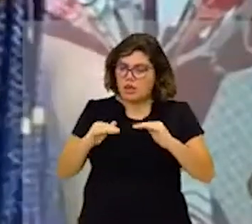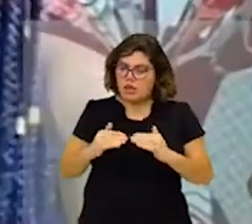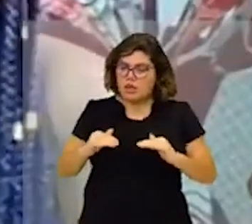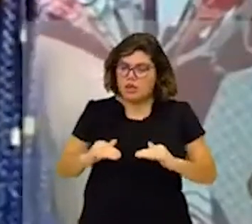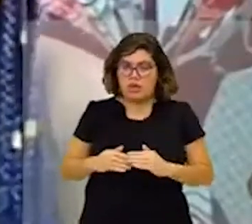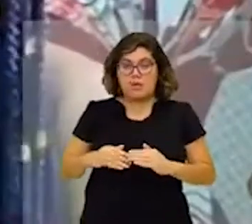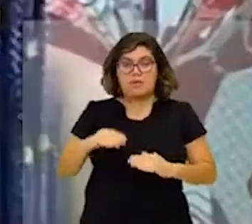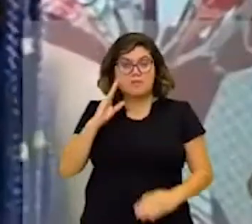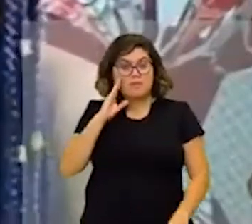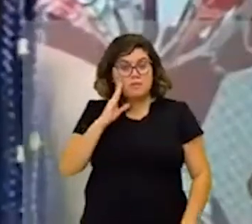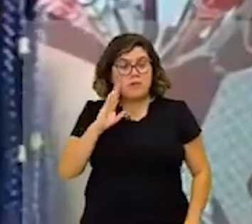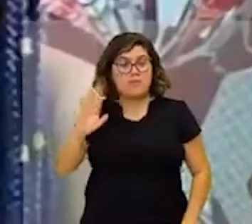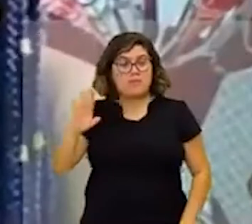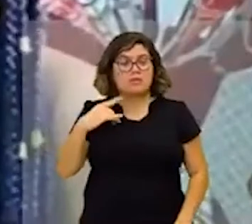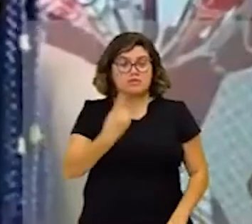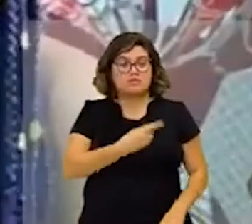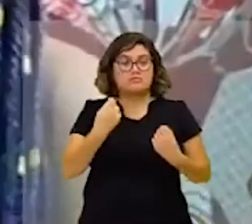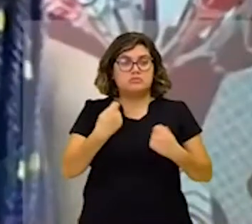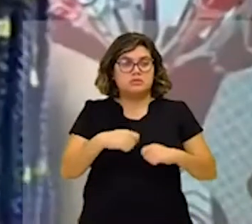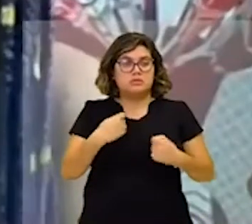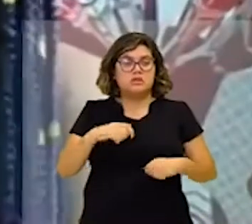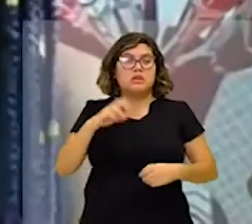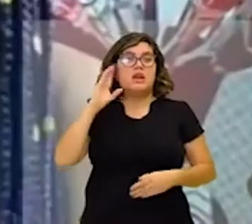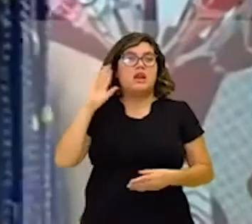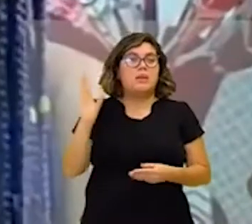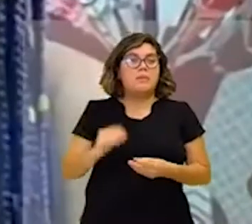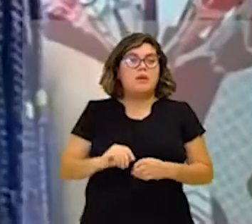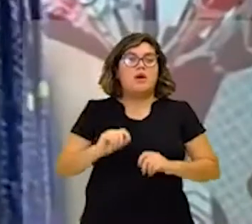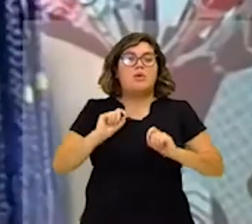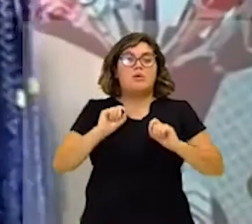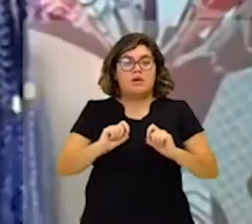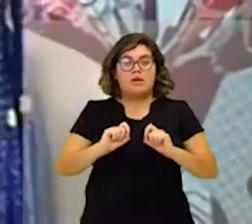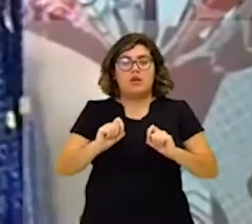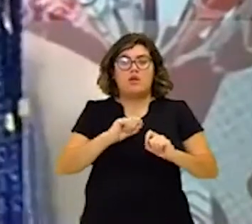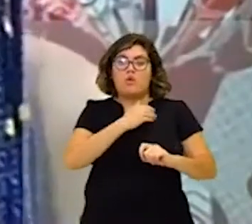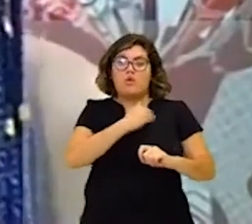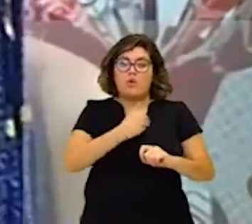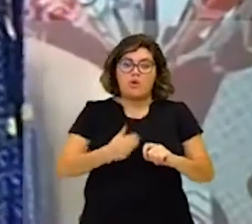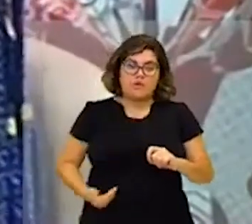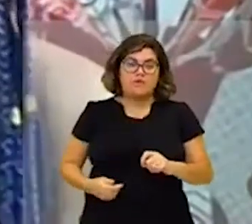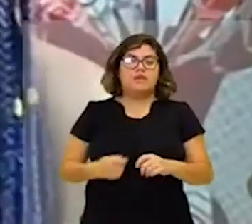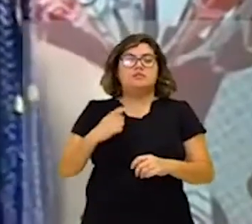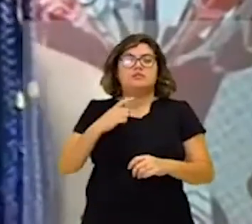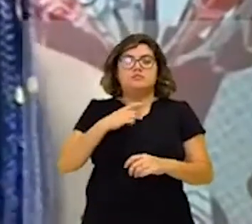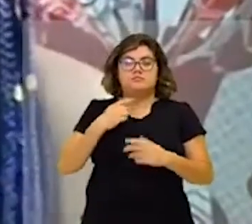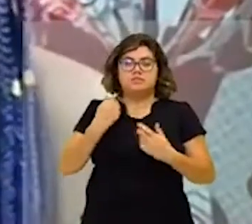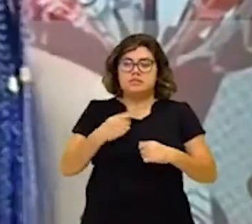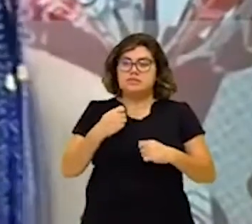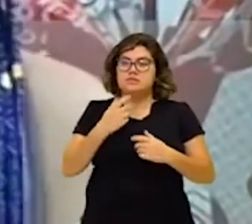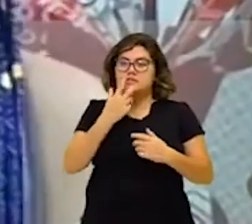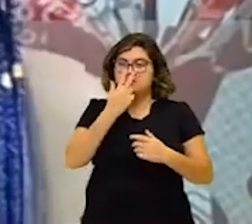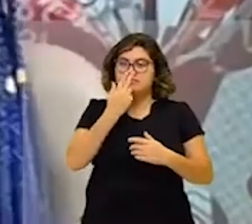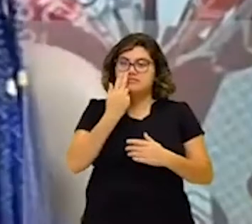porque nós precisamos levar em consideração que o estado deve uma reparação não adianta apenas a